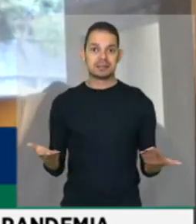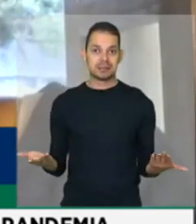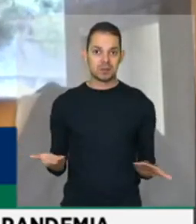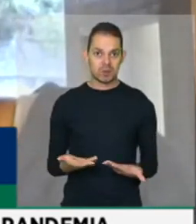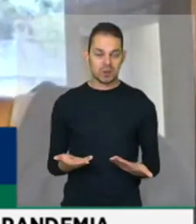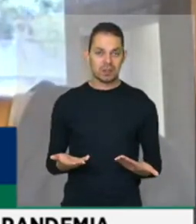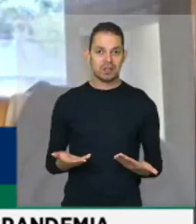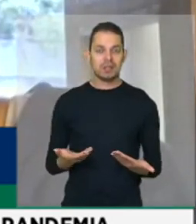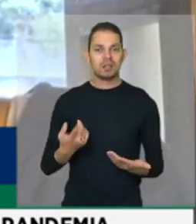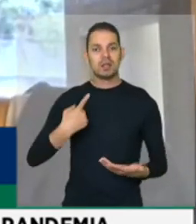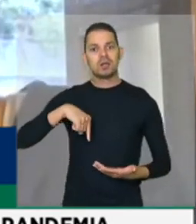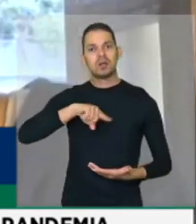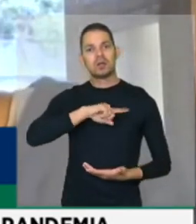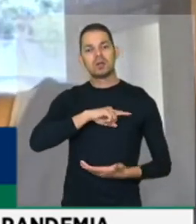QUE TEM, POR EXEMPLO, UMA